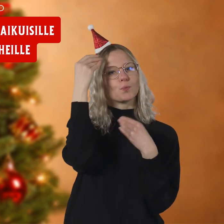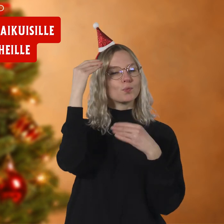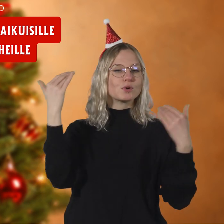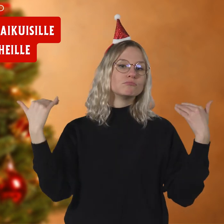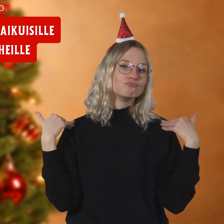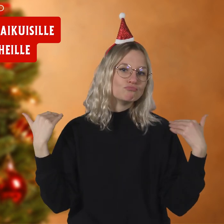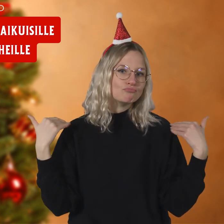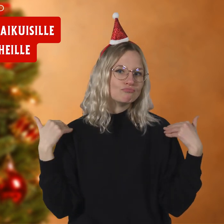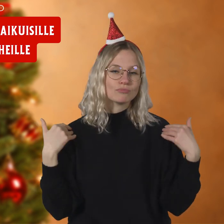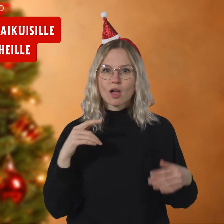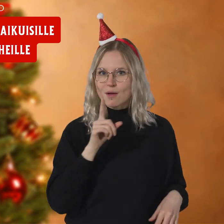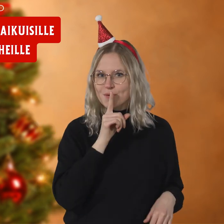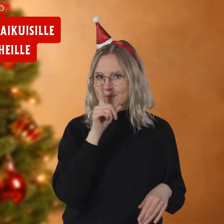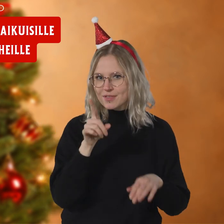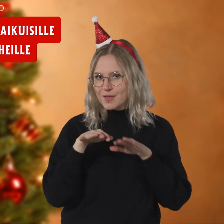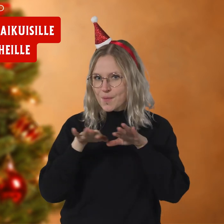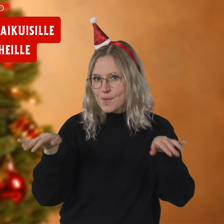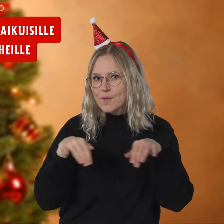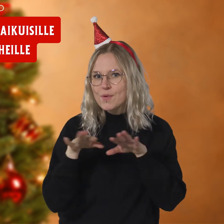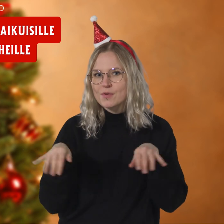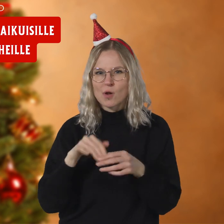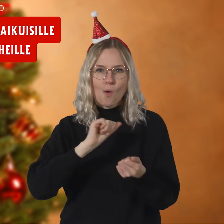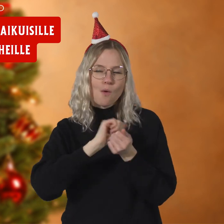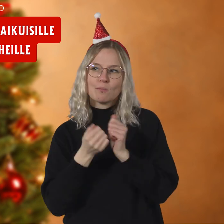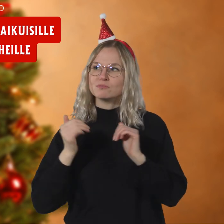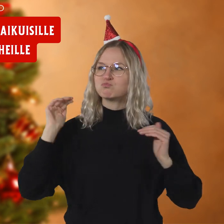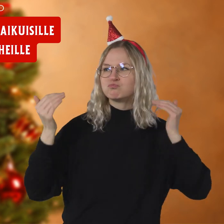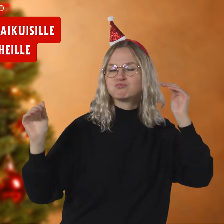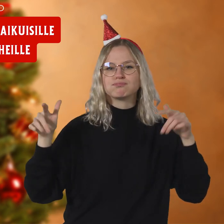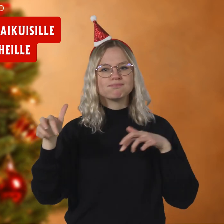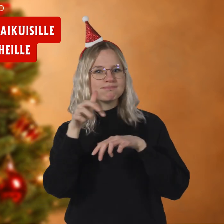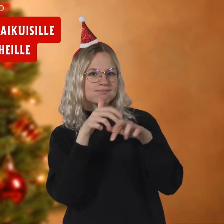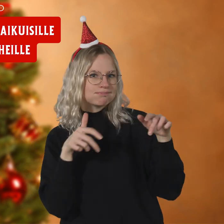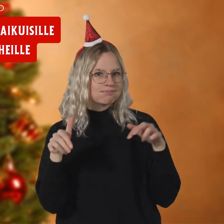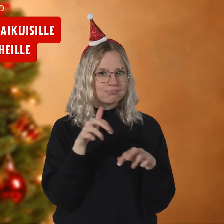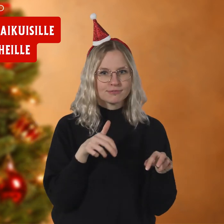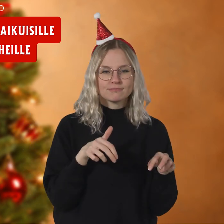esimerkiksi kynttiläuinnissa ja ulkoilemalla lumisissa maisemissa.